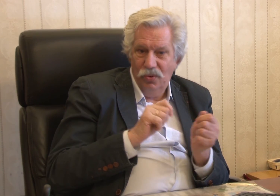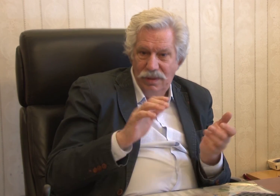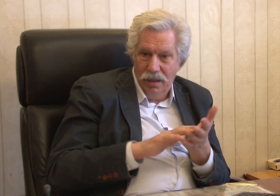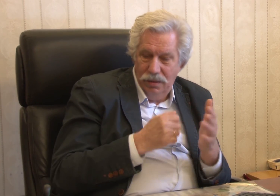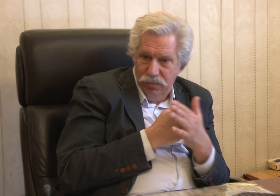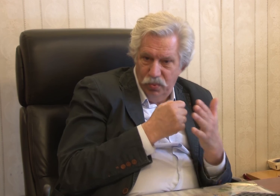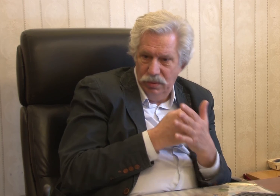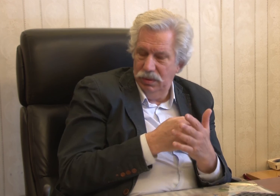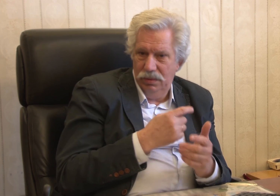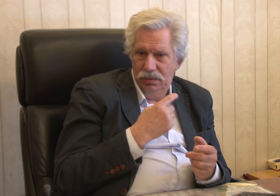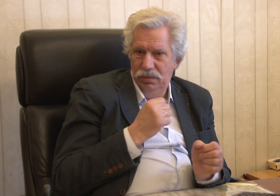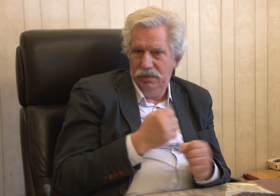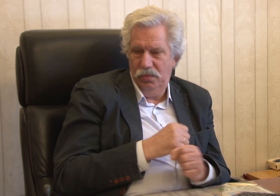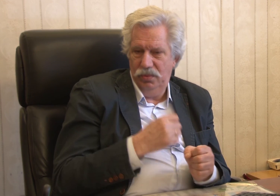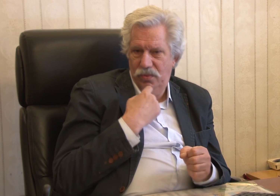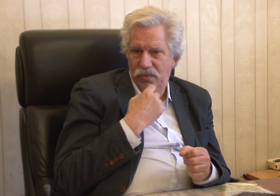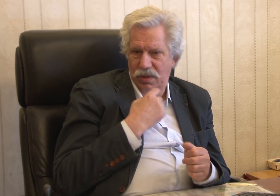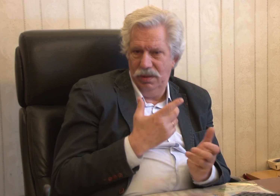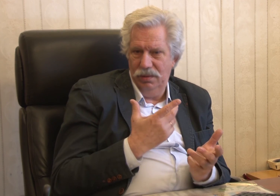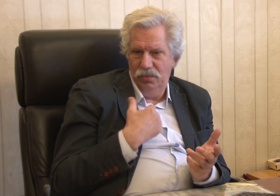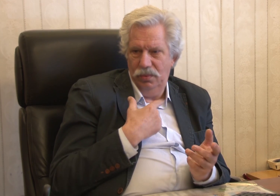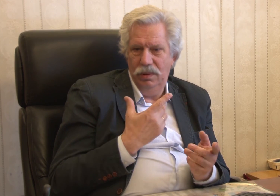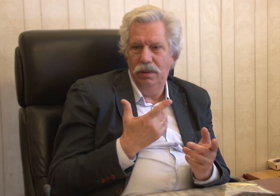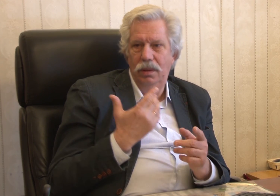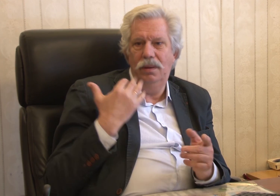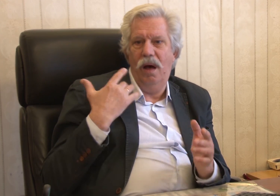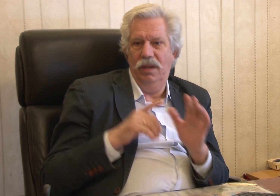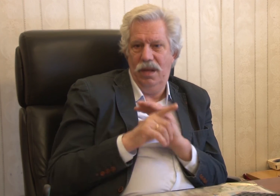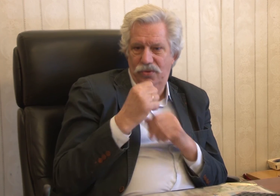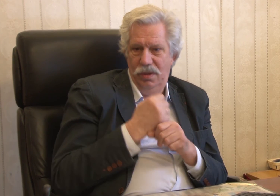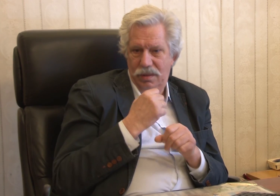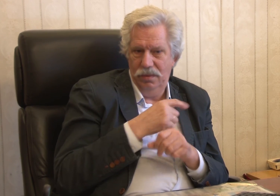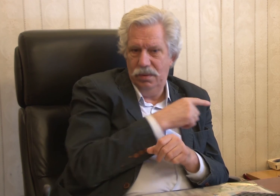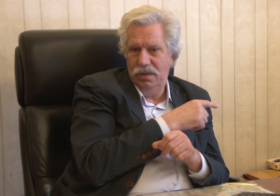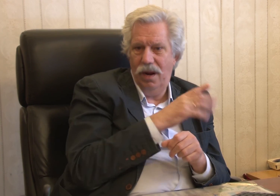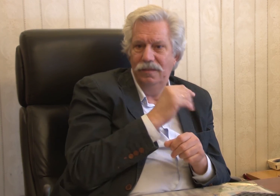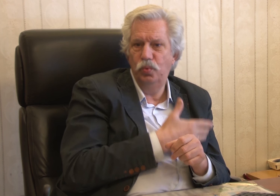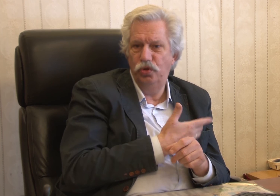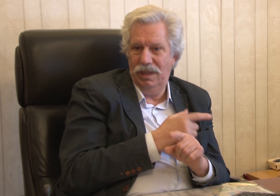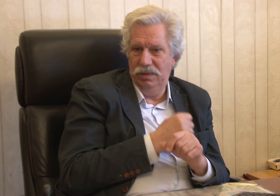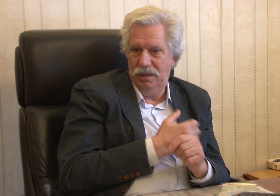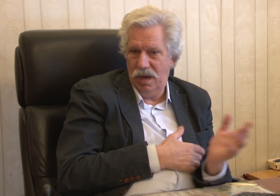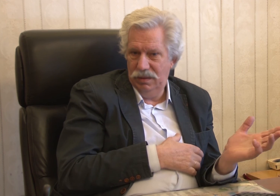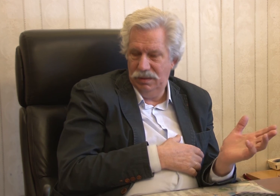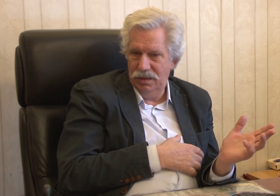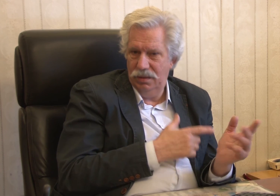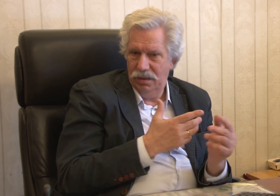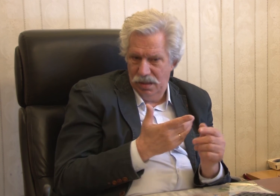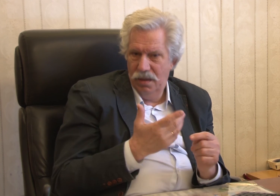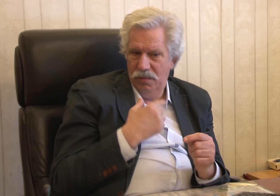это создание условий для занятий творчеством для глухих, очень трудно идет, недавно начал над этим работать, а Валерий Никитич всю жизнь спортом занимался.